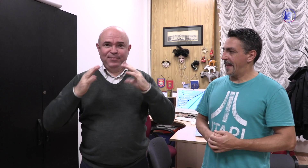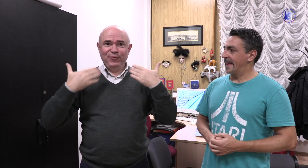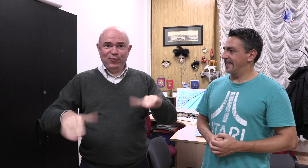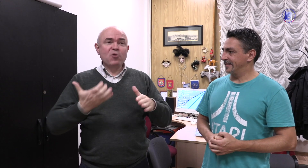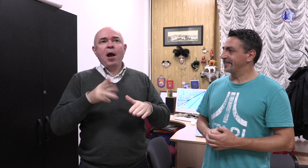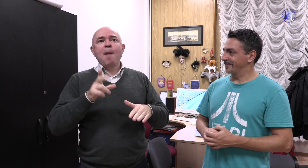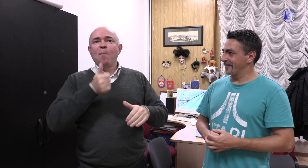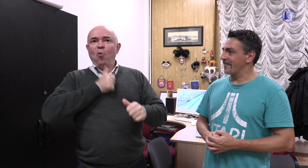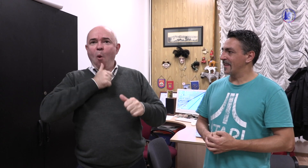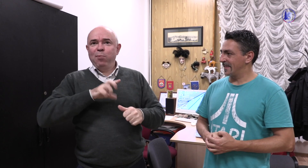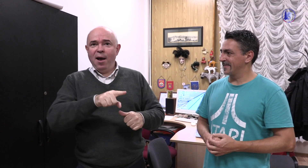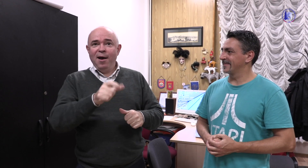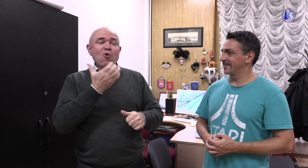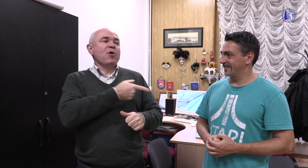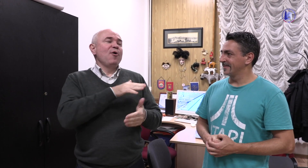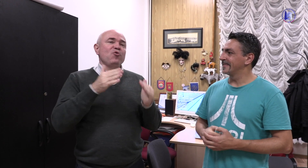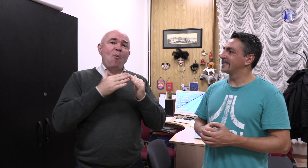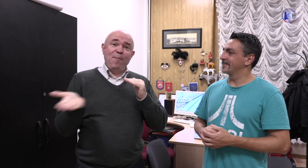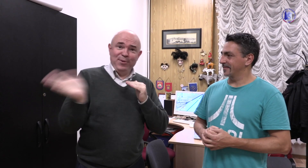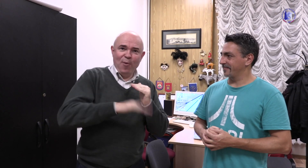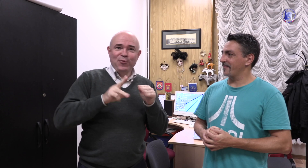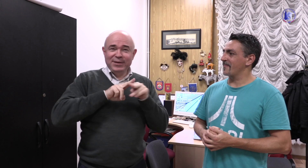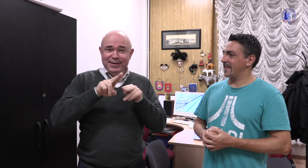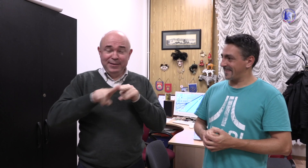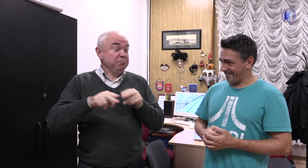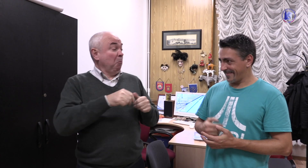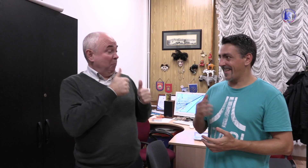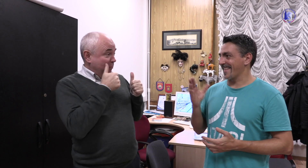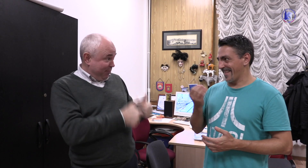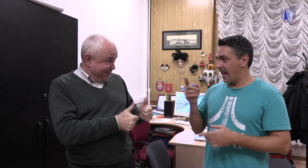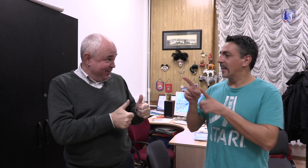И это выступление стало своего рода пробой. Он домой вернется и продолжит «шлифовку».